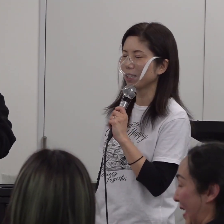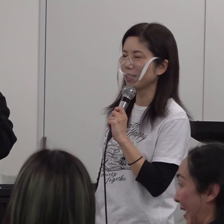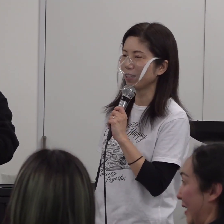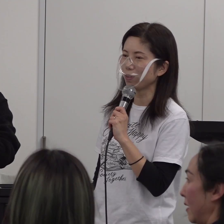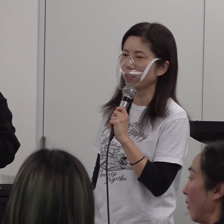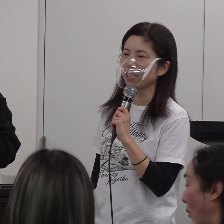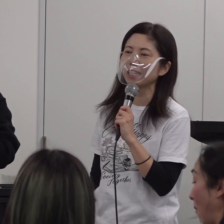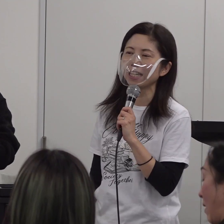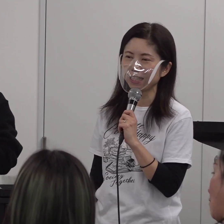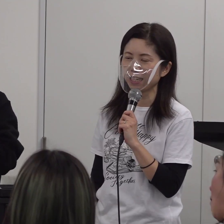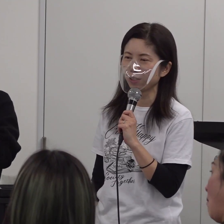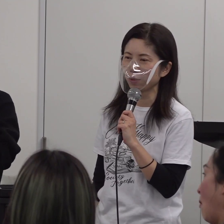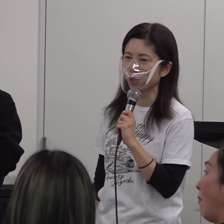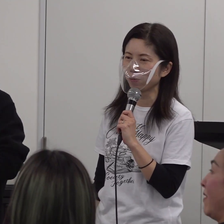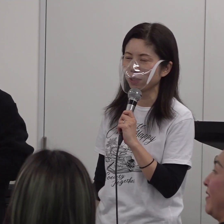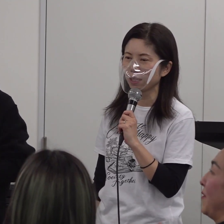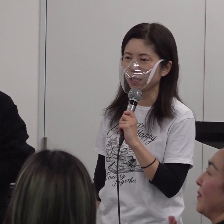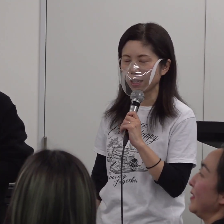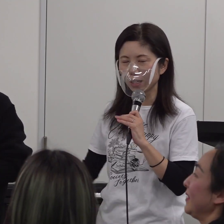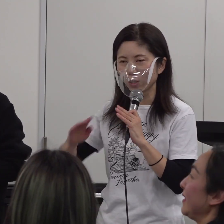聞いていきたいと思いますね